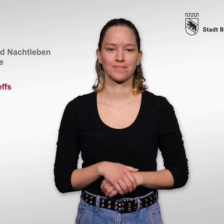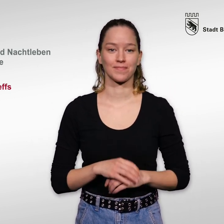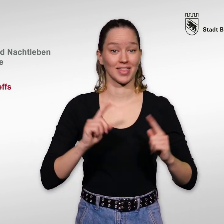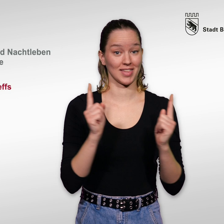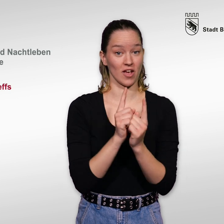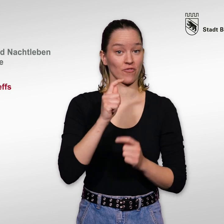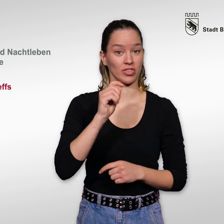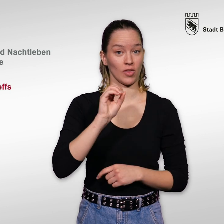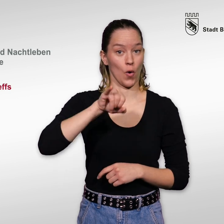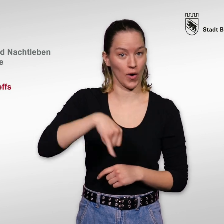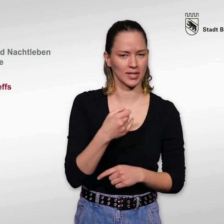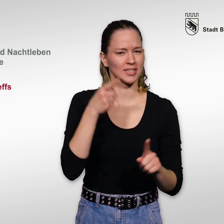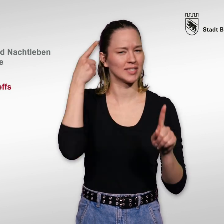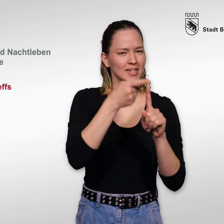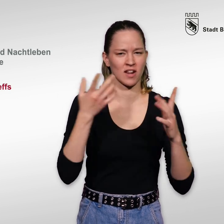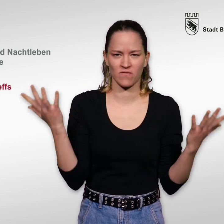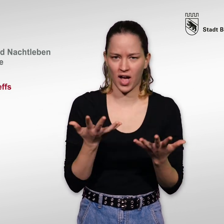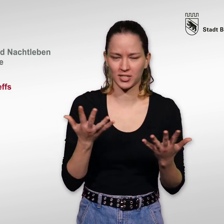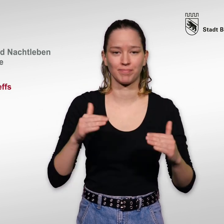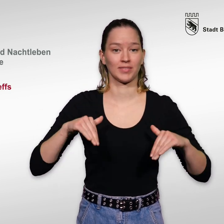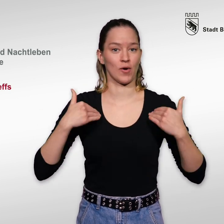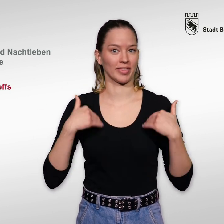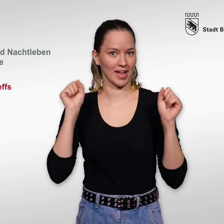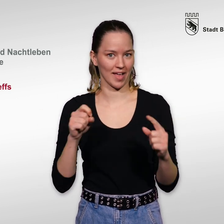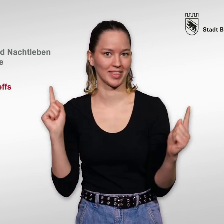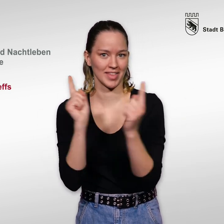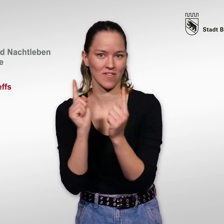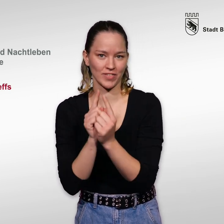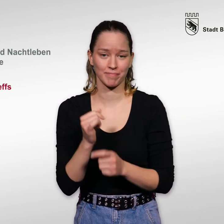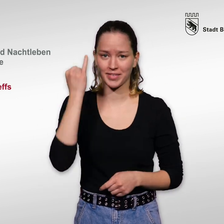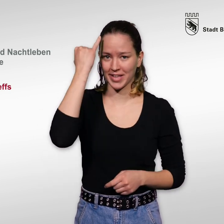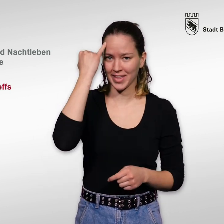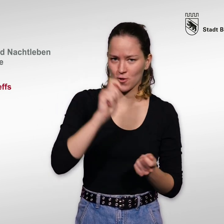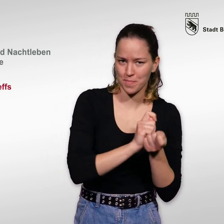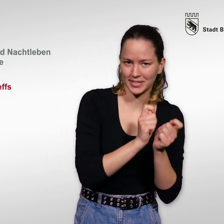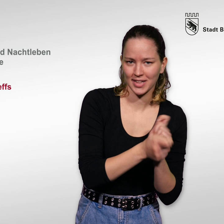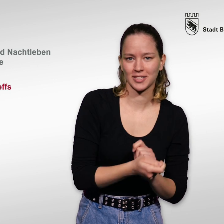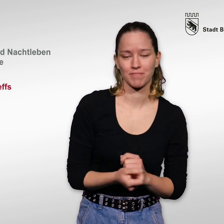In den Treffs des toj können sich Jugendliche treffen, Ideen umsetzen,